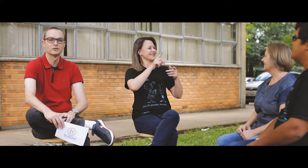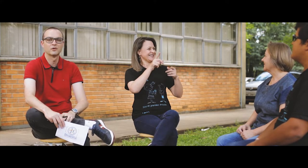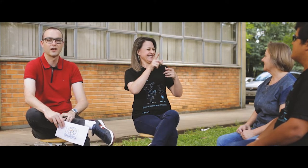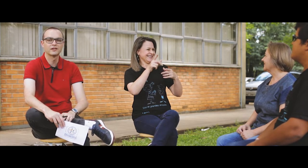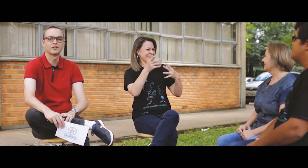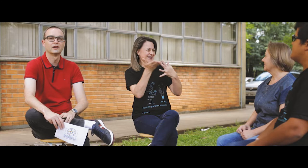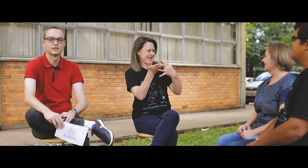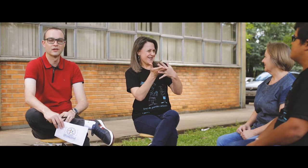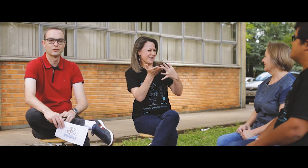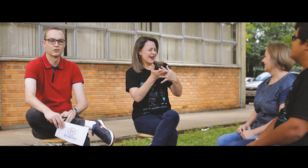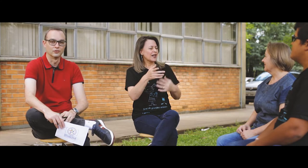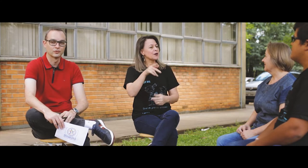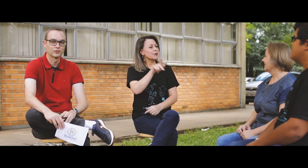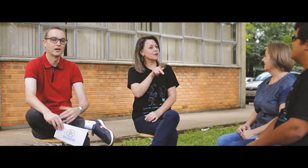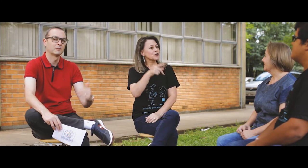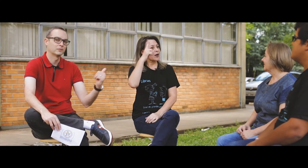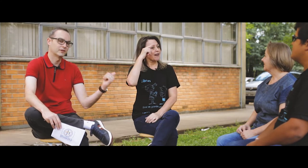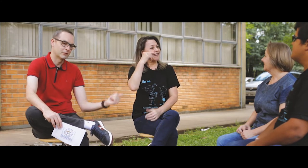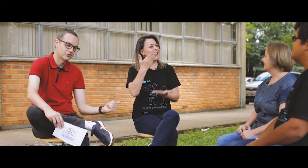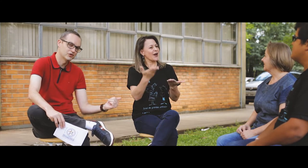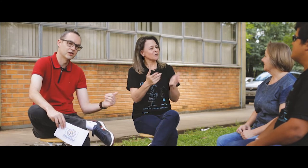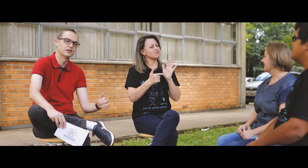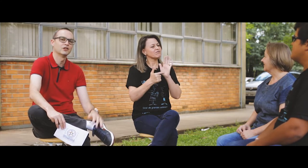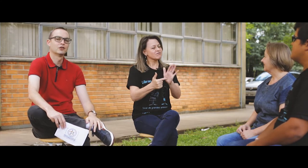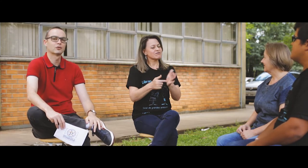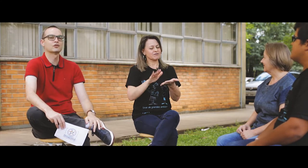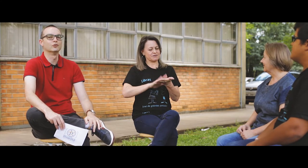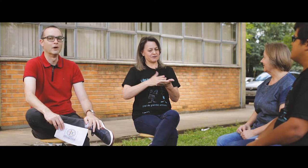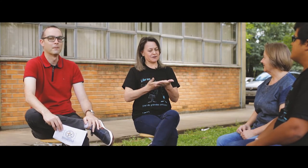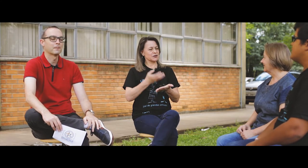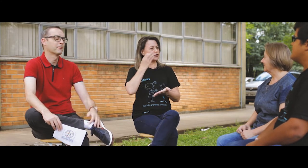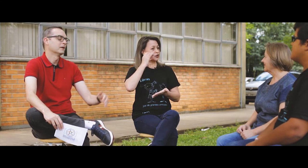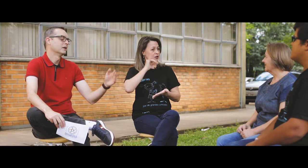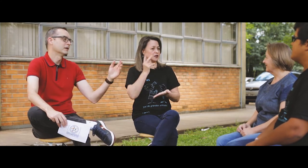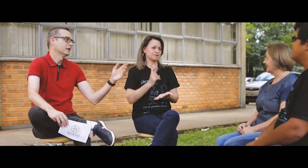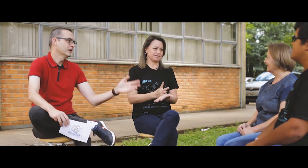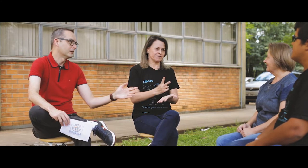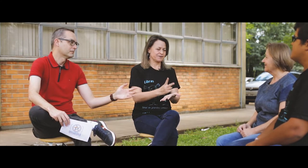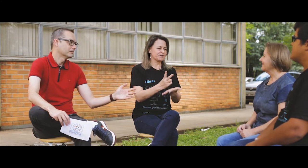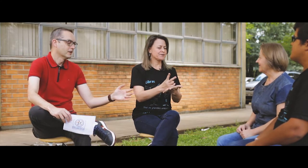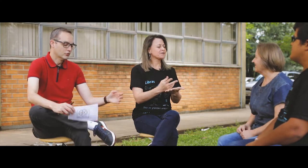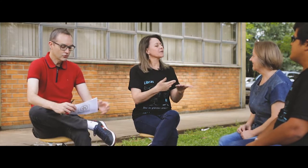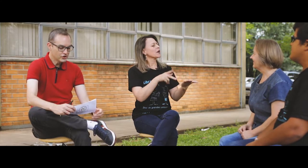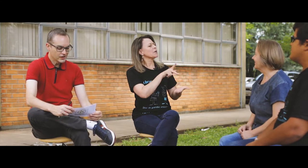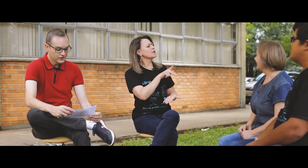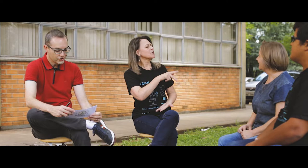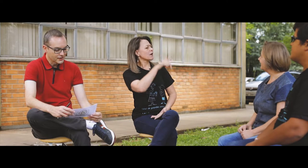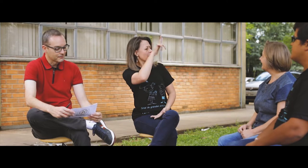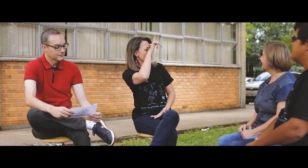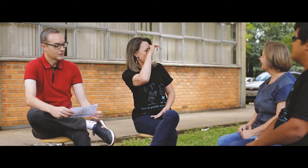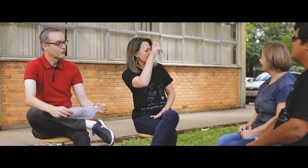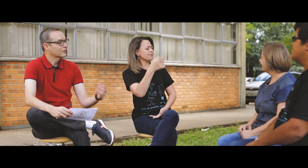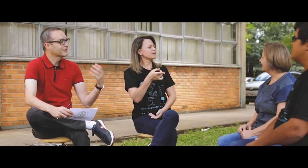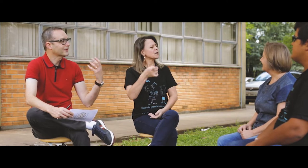de Morais esteve conosco, interprete Giani continua. Irene, no dia a dia